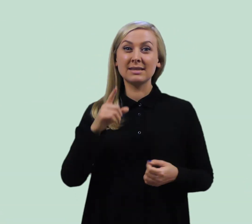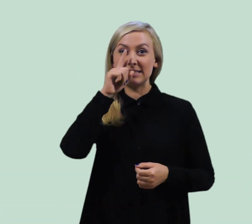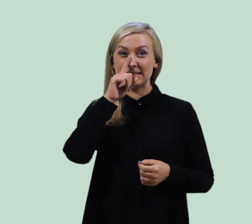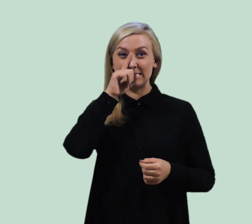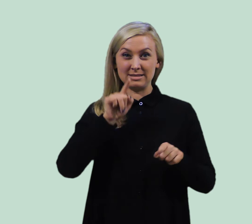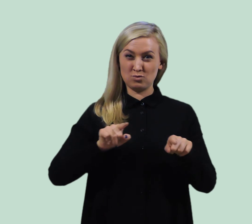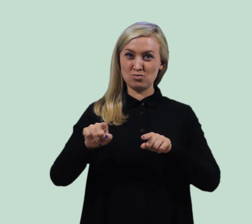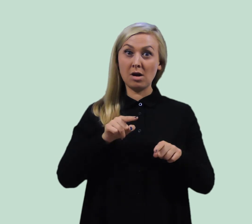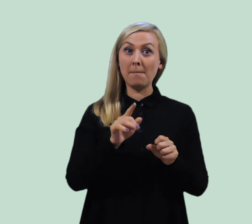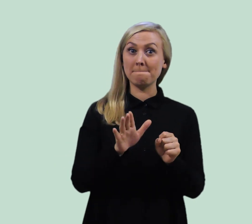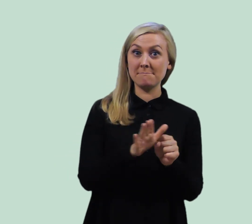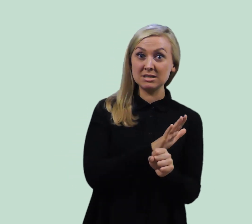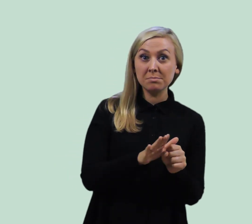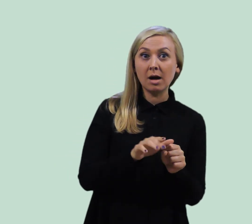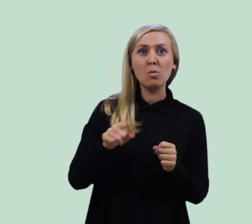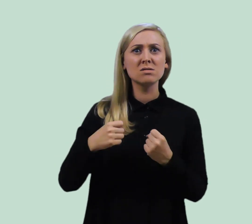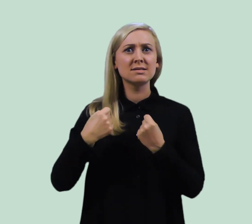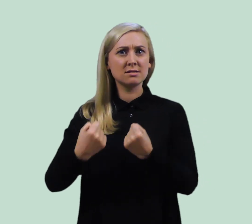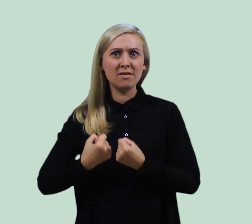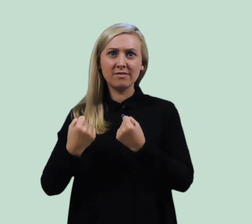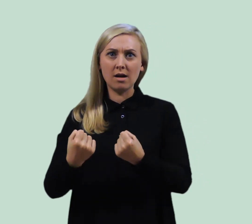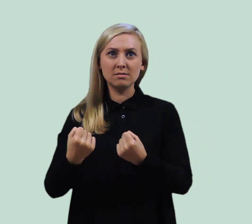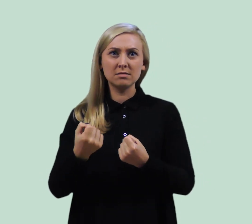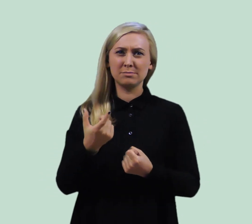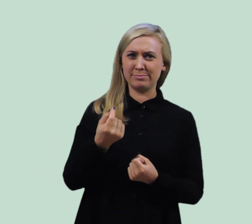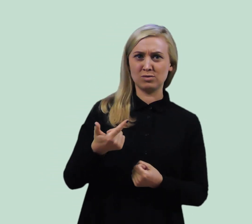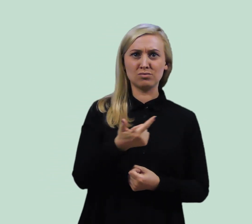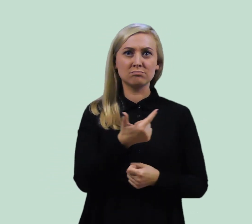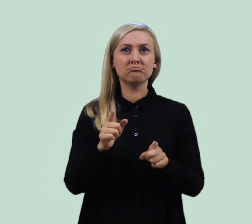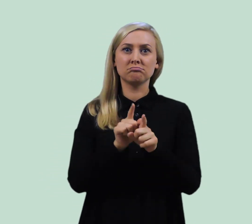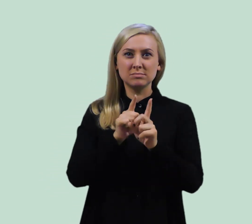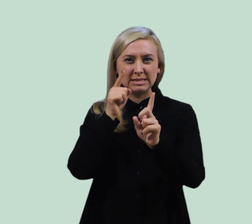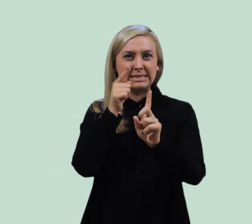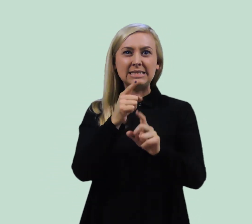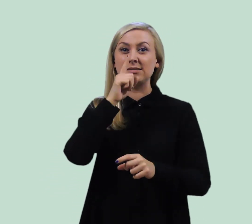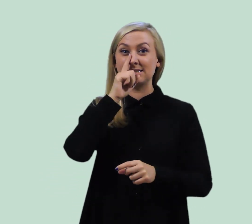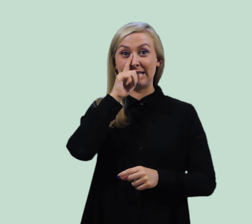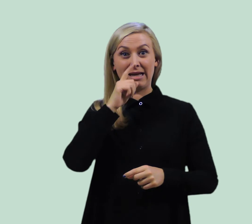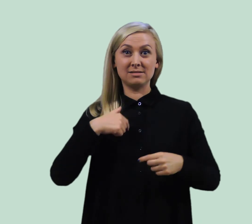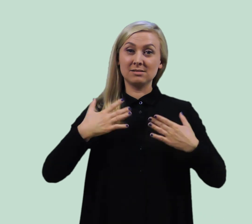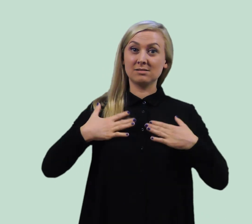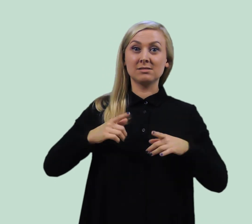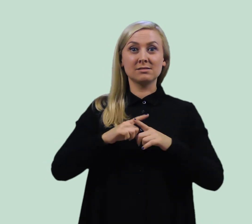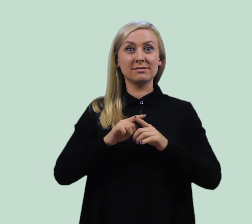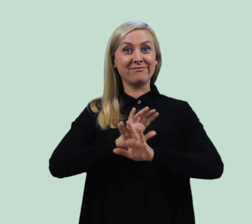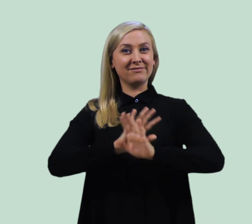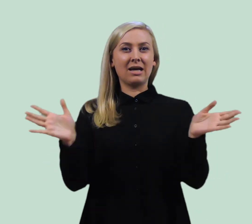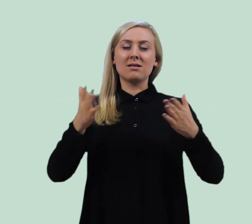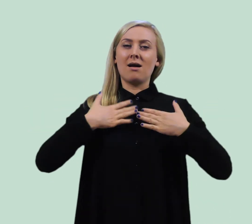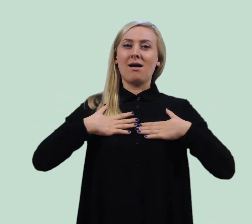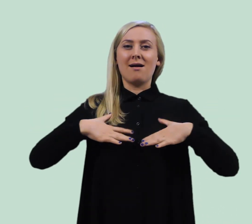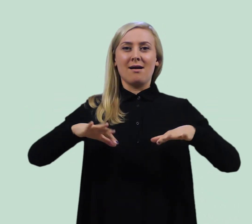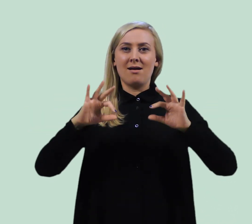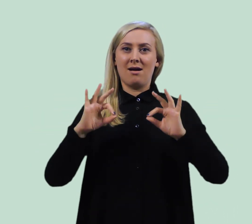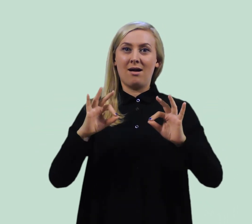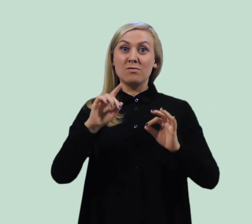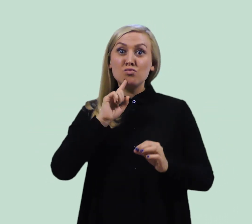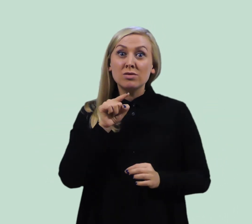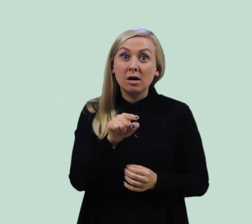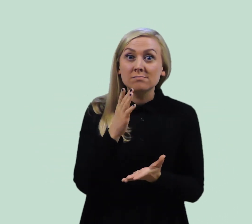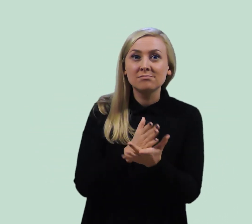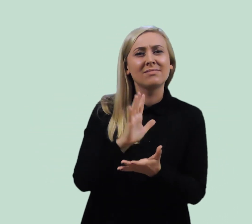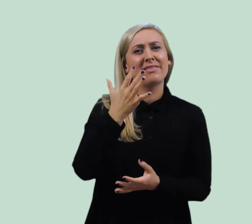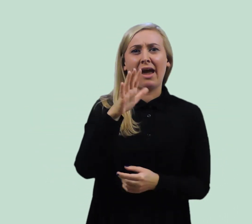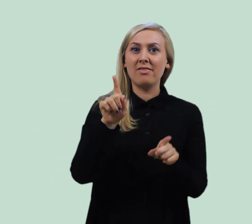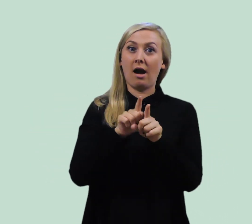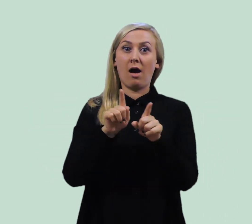Bei sexueller Gewalt und Missbrauch geht es nicht um Befriedigung,